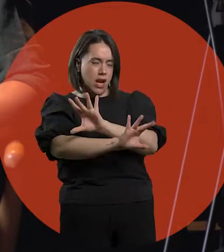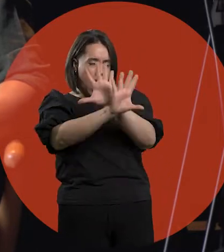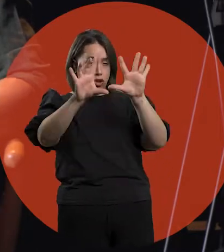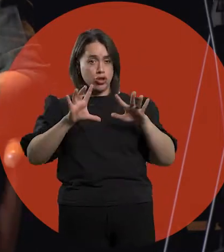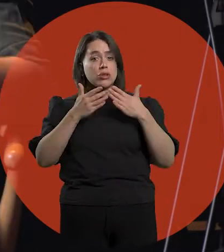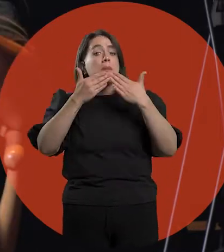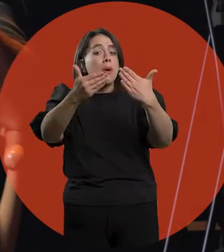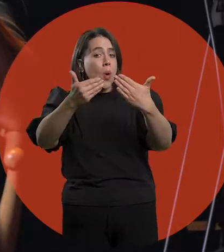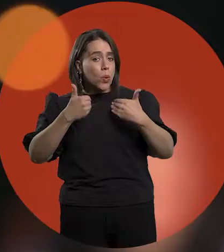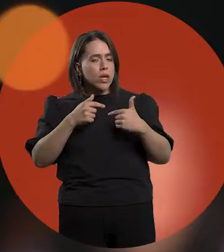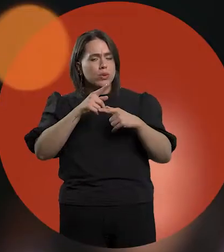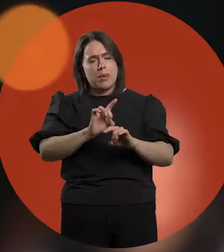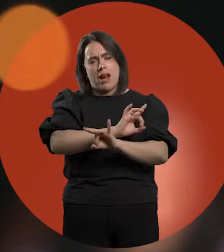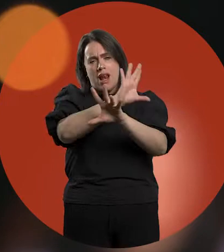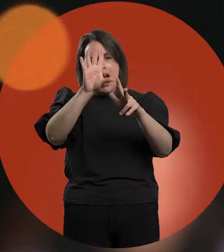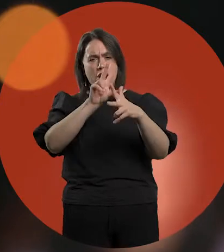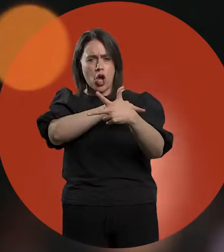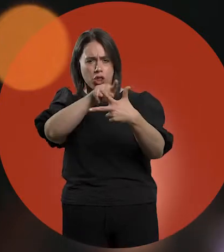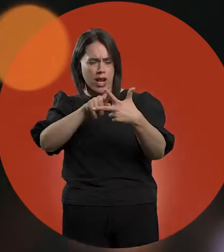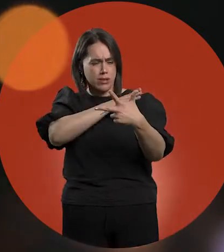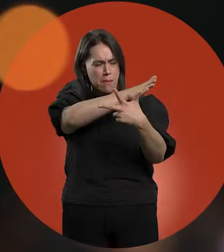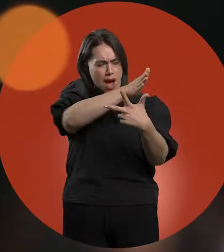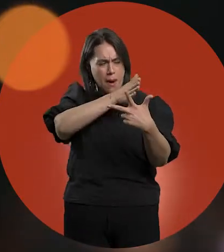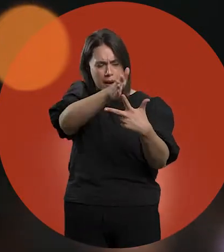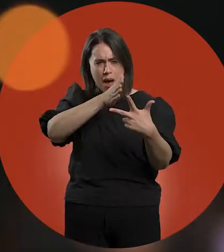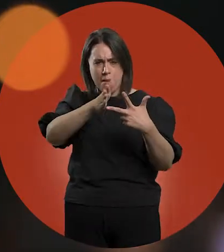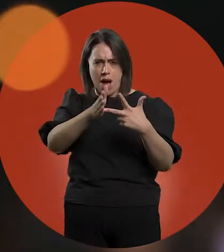tenés claros estos ejes que de alguna manera te sostienen, te definen.